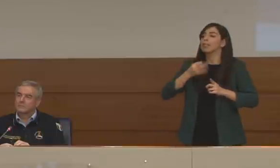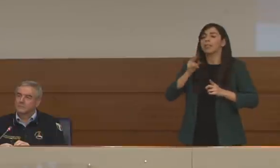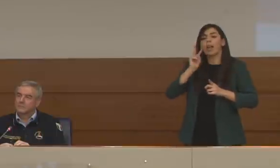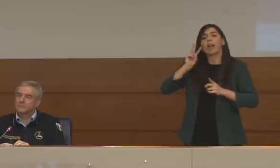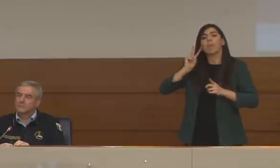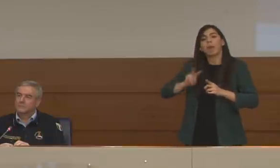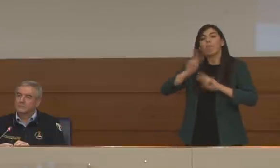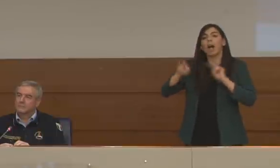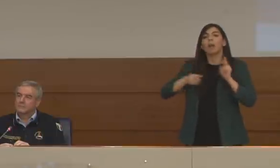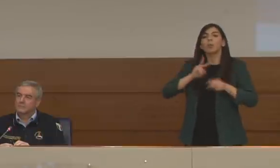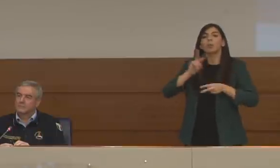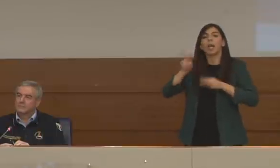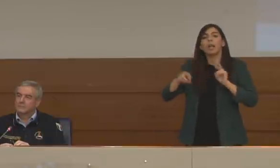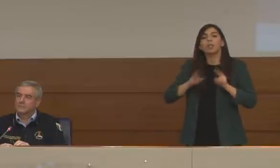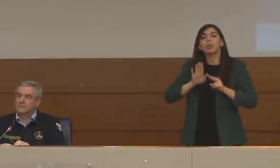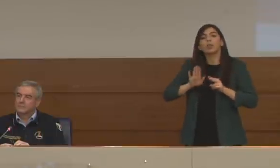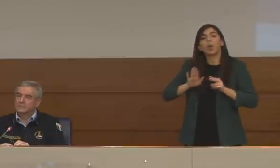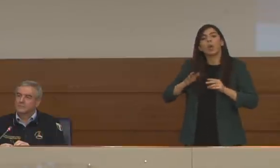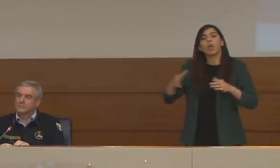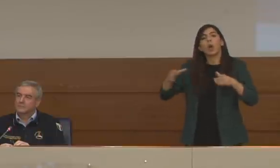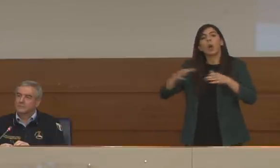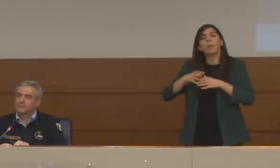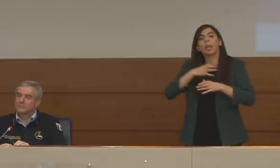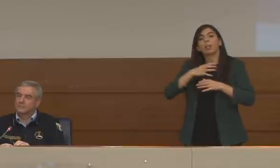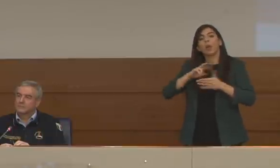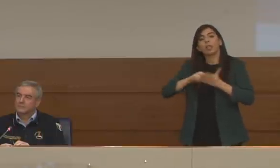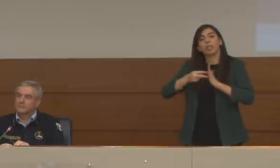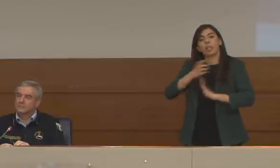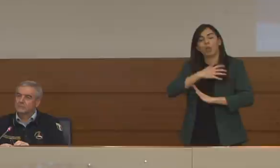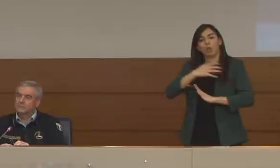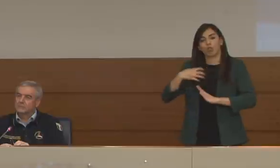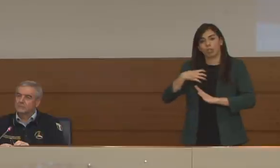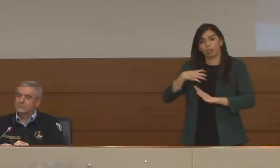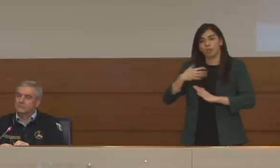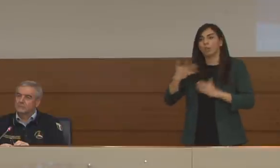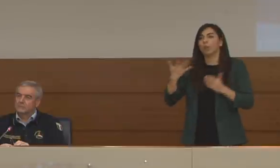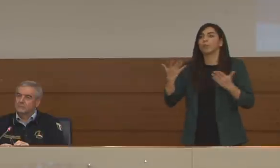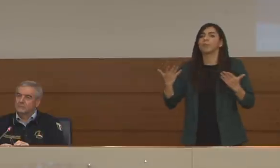valutazioni del Comitato Tecnico Scientifico. La chiusura, per ora,